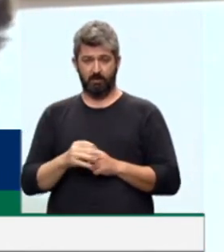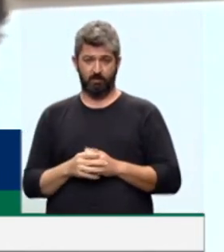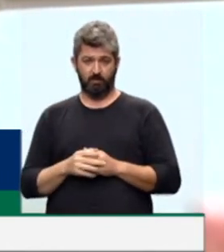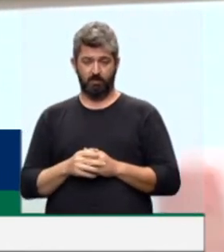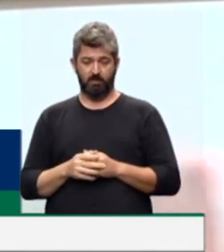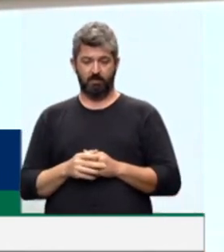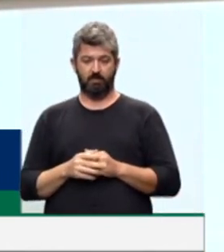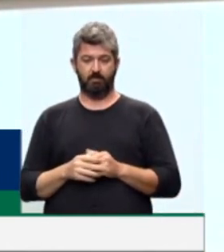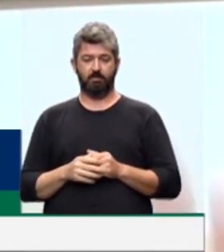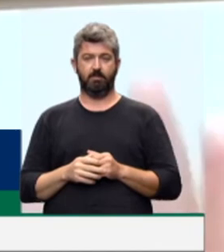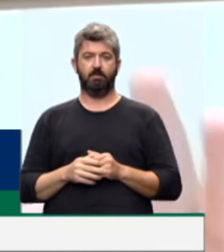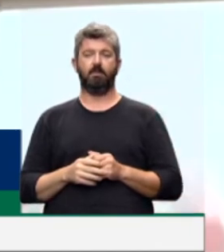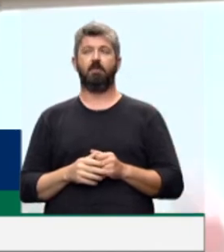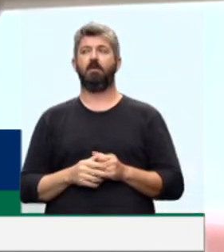QUE ELEVAVA SOBREMANEIRA O PREÇO DA TARIFA, NÓS TEMOS